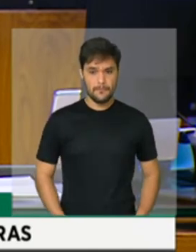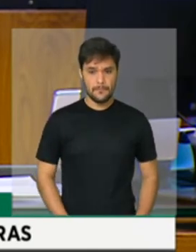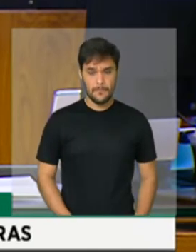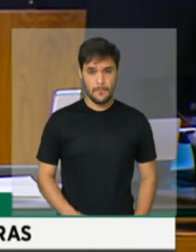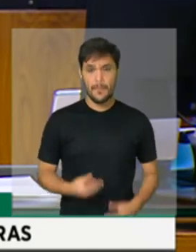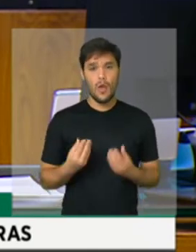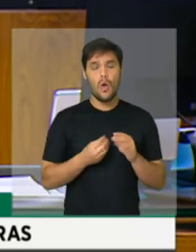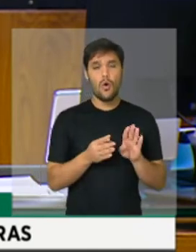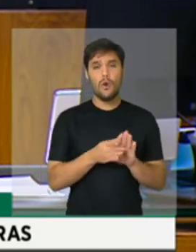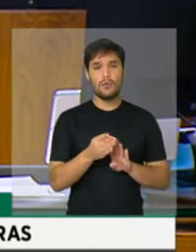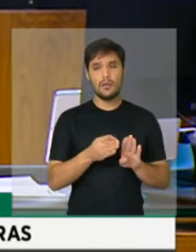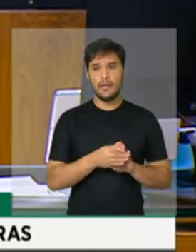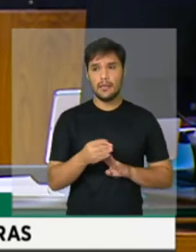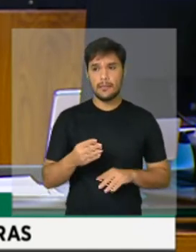O... PT? OBSTRUÇÃO, O PT.